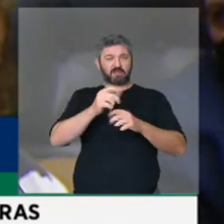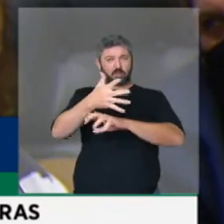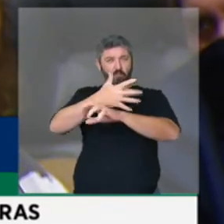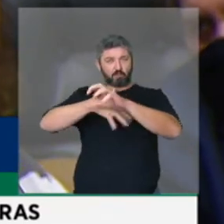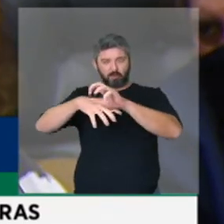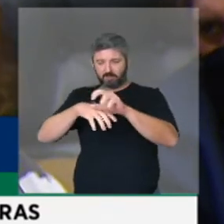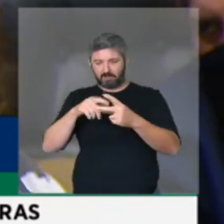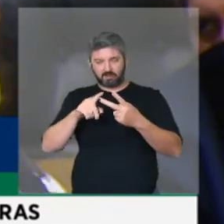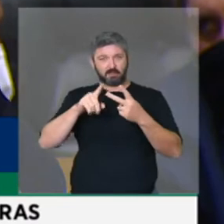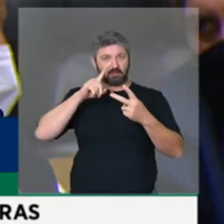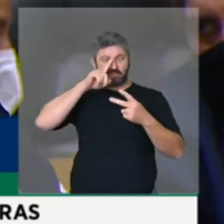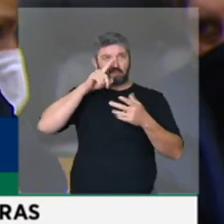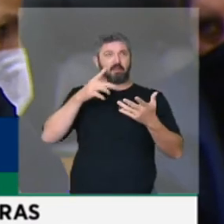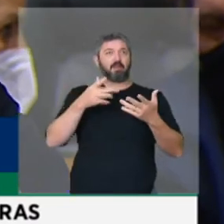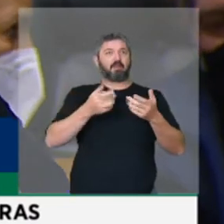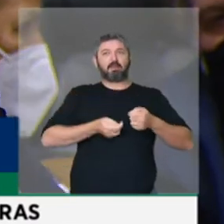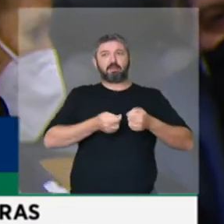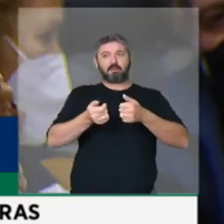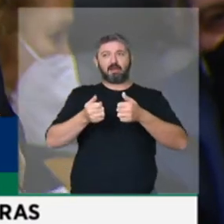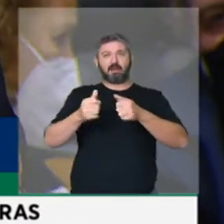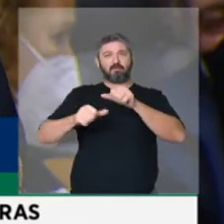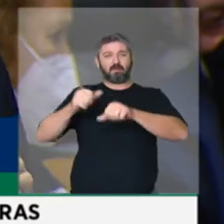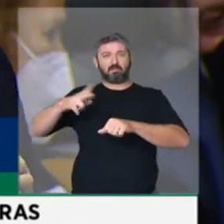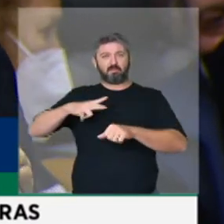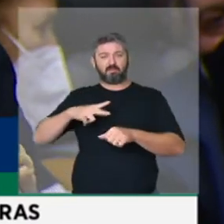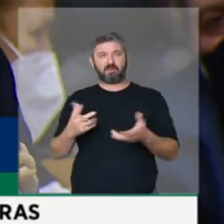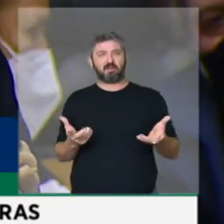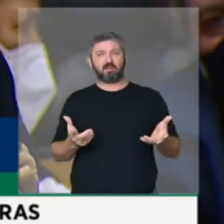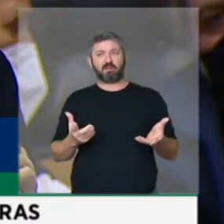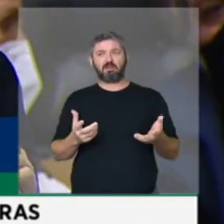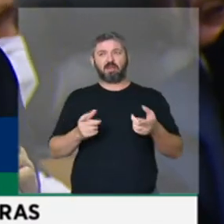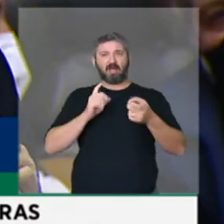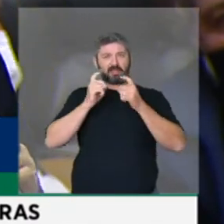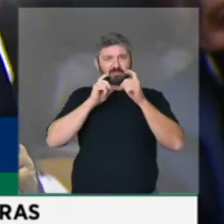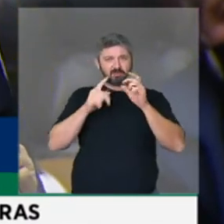BILHÕES! E AGORA QUEREM VENDER A PREÇO DE BANANA POR 16 MILHÕES. É UMA VERGONHA